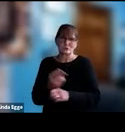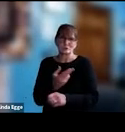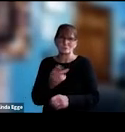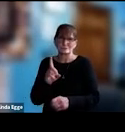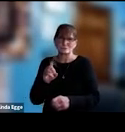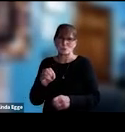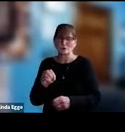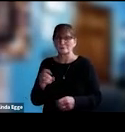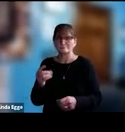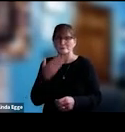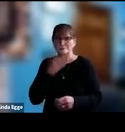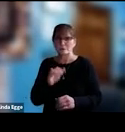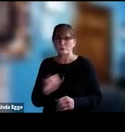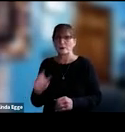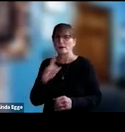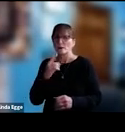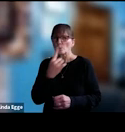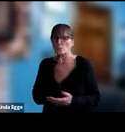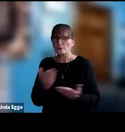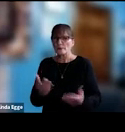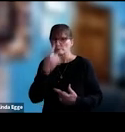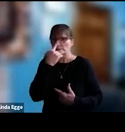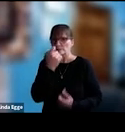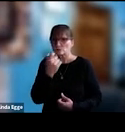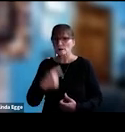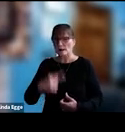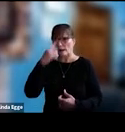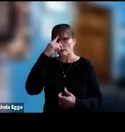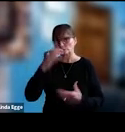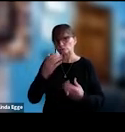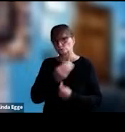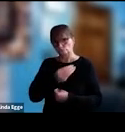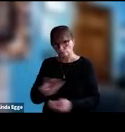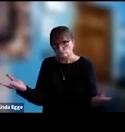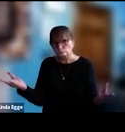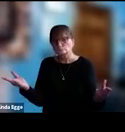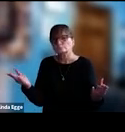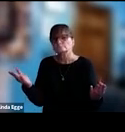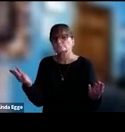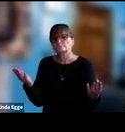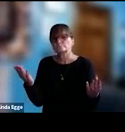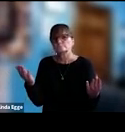Lo que me pareció realmente interesante y me encanta compartir esto porque simplemente creo que es una manera increíble de utilizar las pruebas,